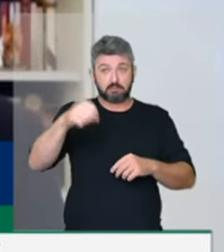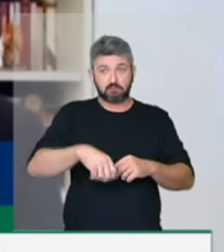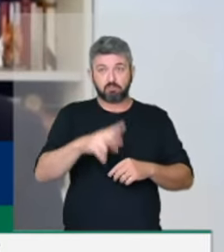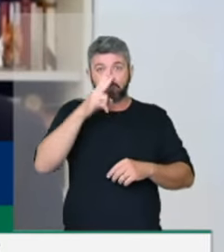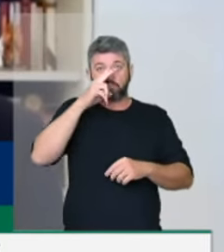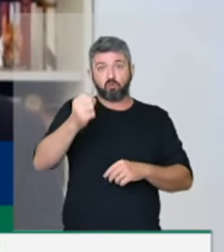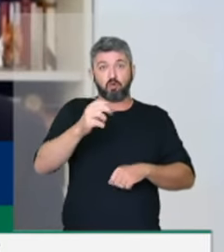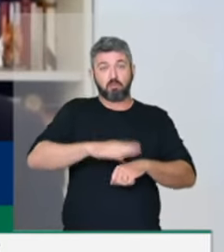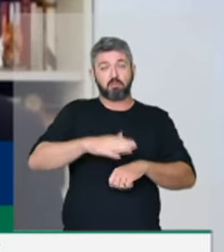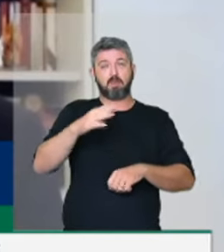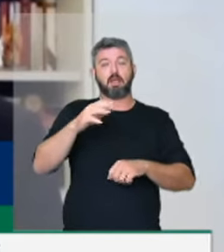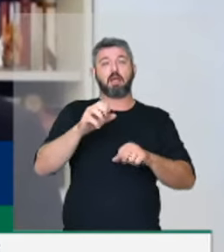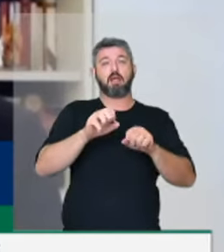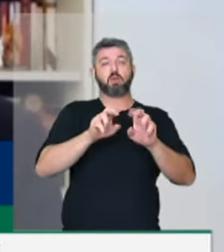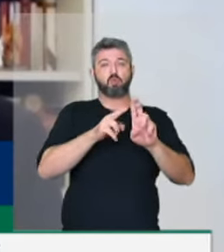DEVERIA SER FEITA PELO ESTADO BRASILEIRO. MAS... NESSE